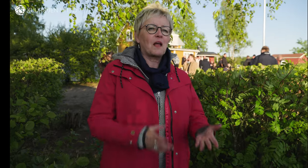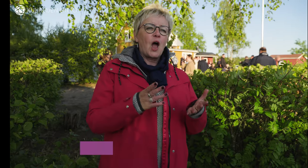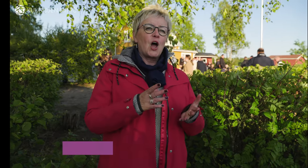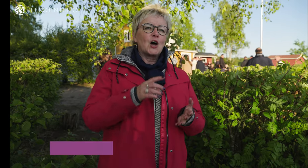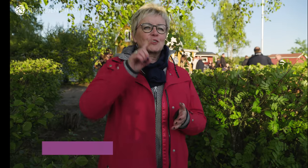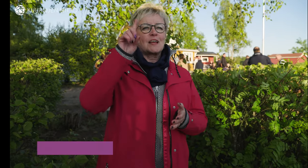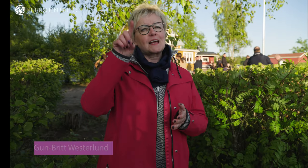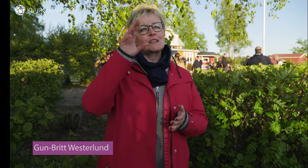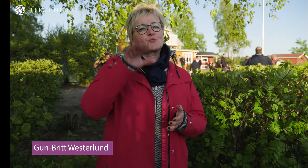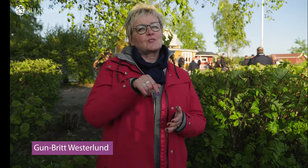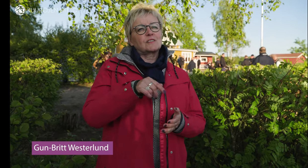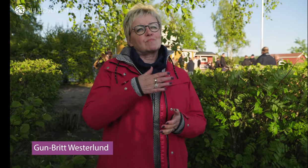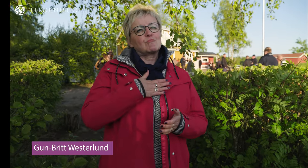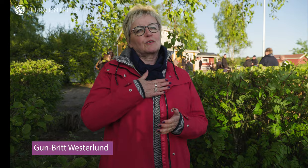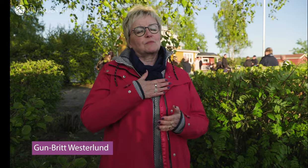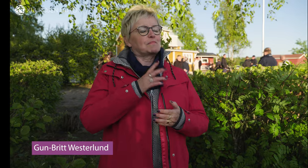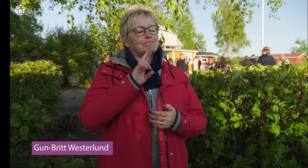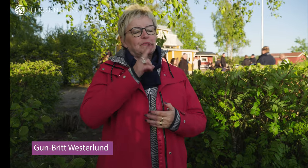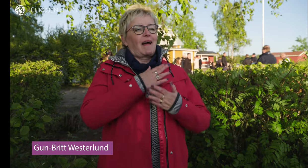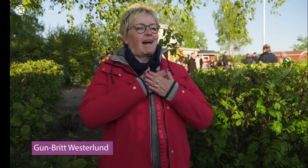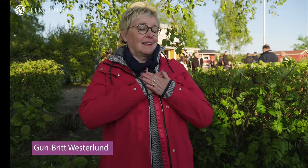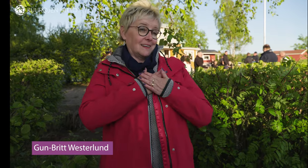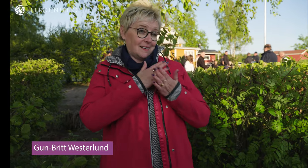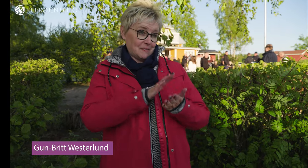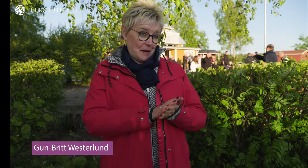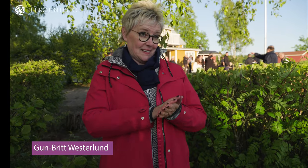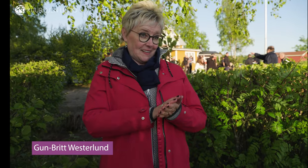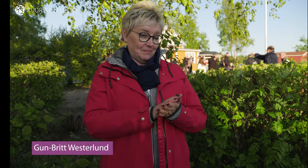Solsand on minulle hyvin rakas paikka.